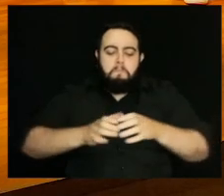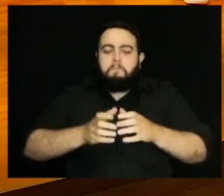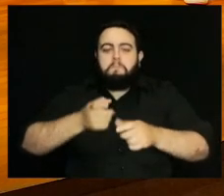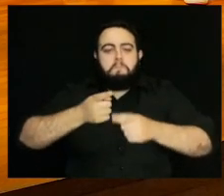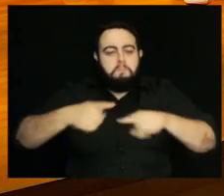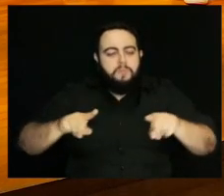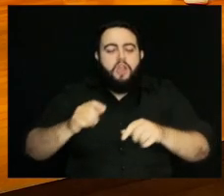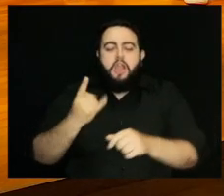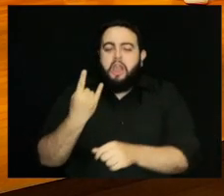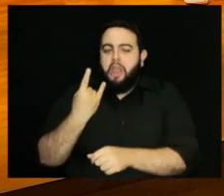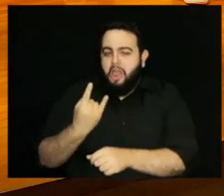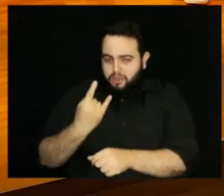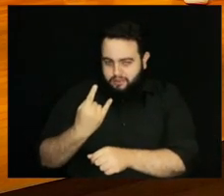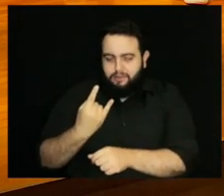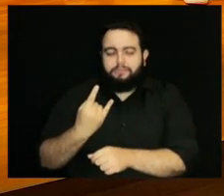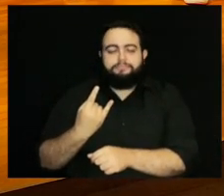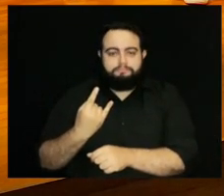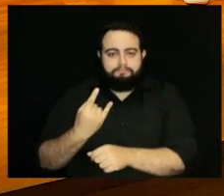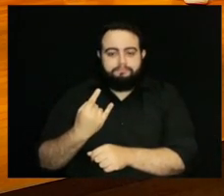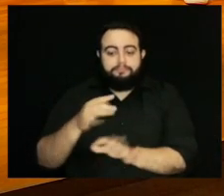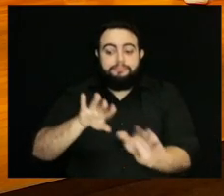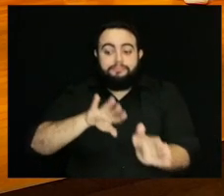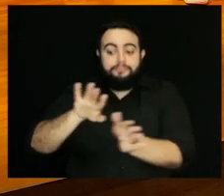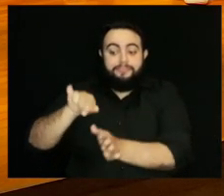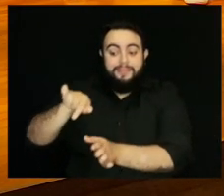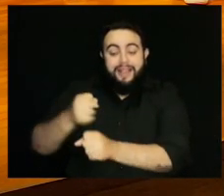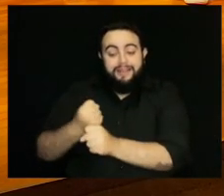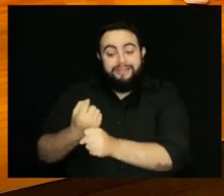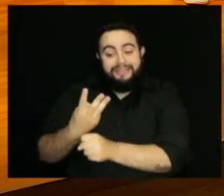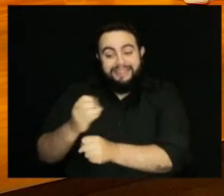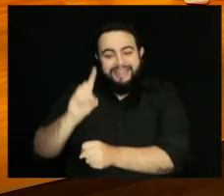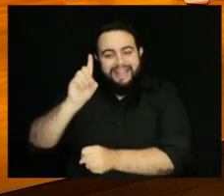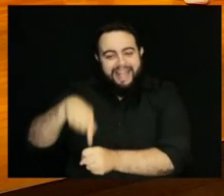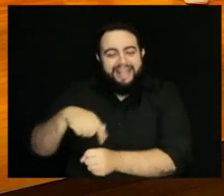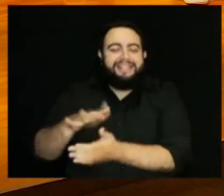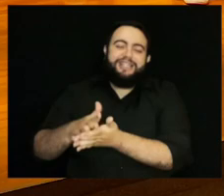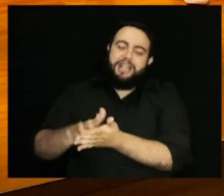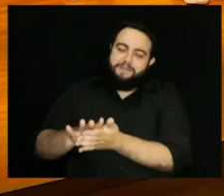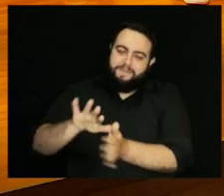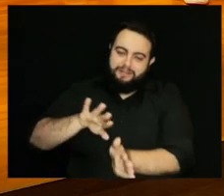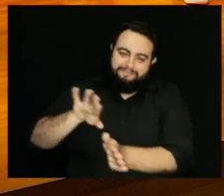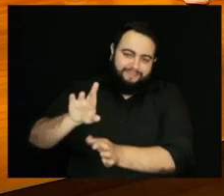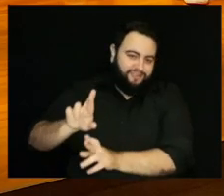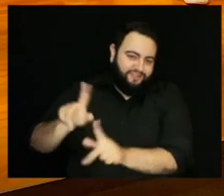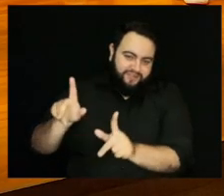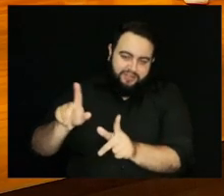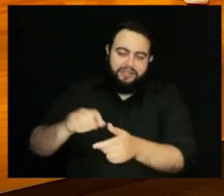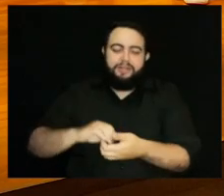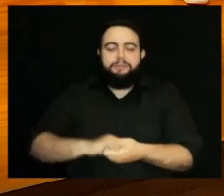segunda metade dos anos 30 queriam ter um grupo de samba. Inclusive agora recentemente conversei